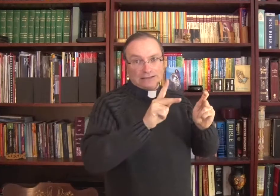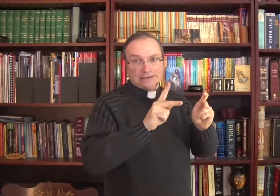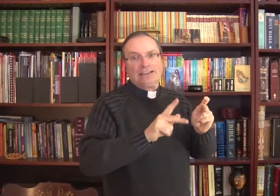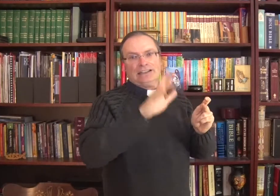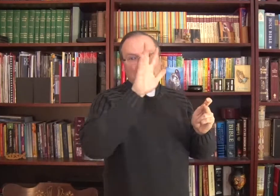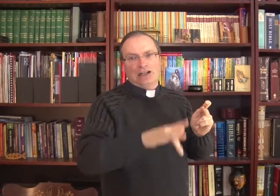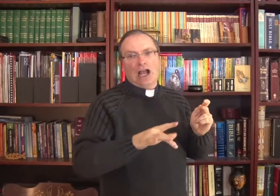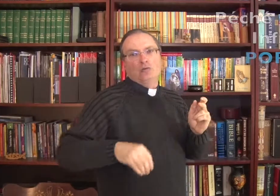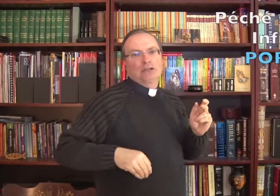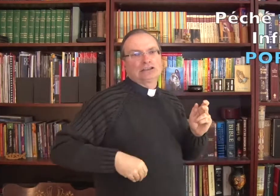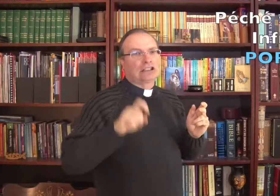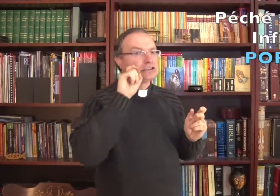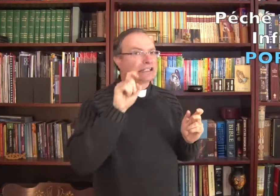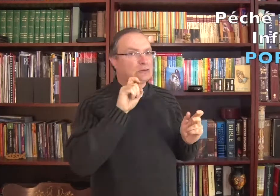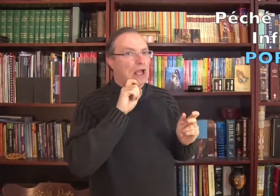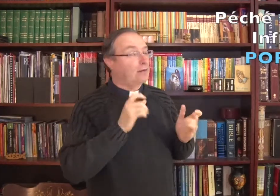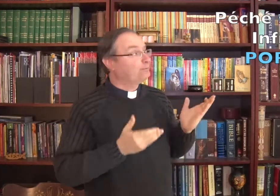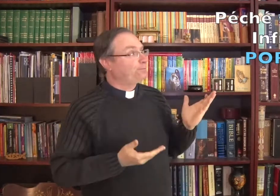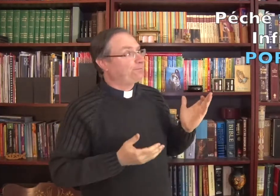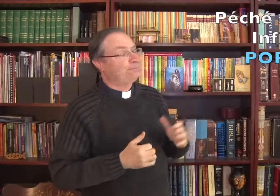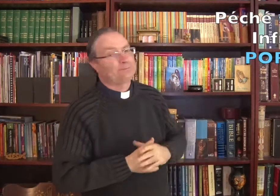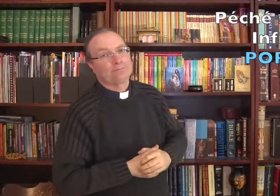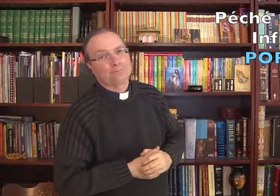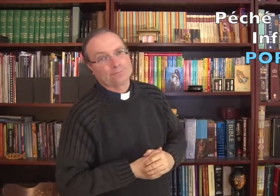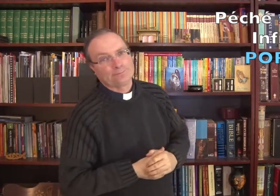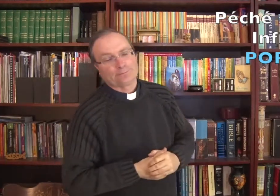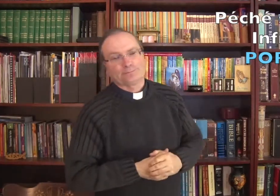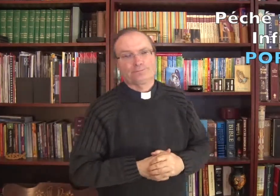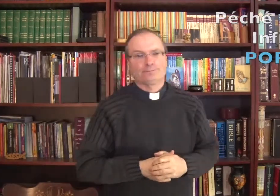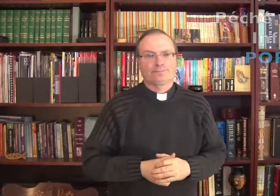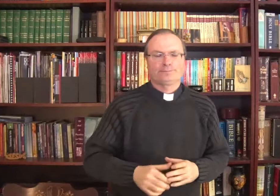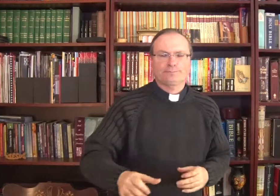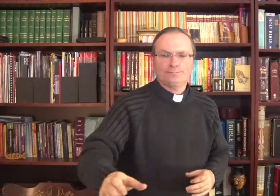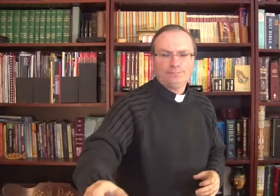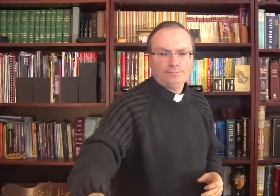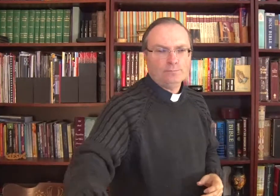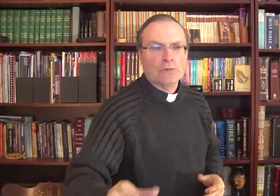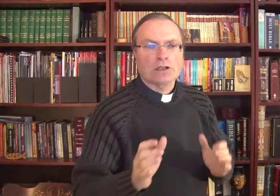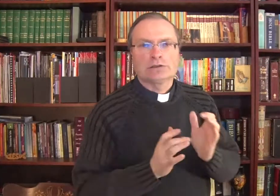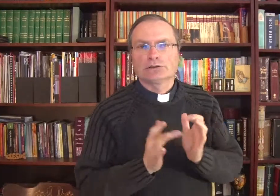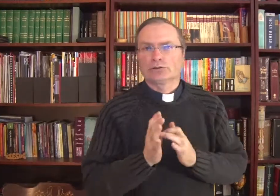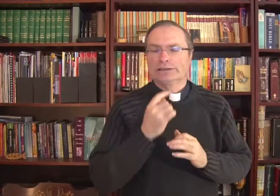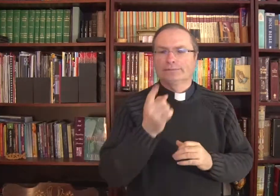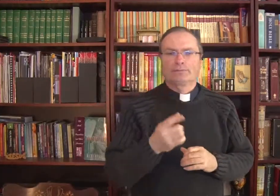c'est le cas du péché́ sexuel (infidélité - porneia). Jésus disait: